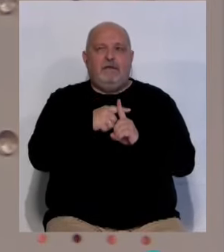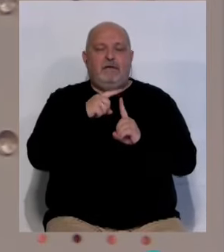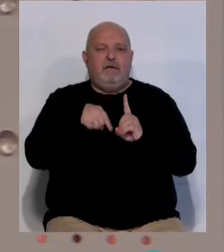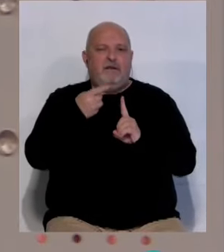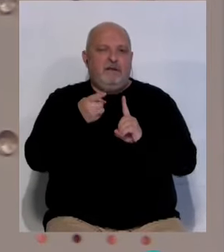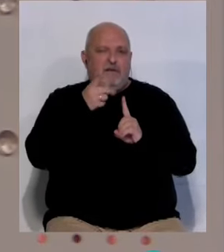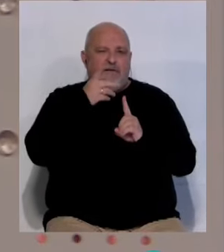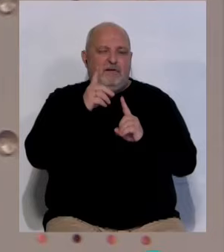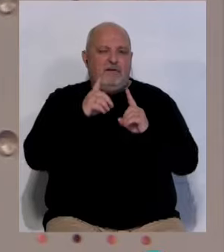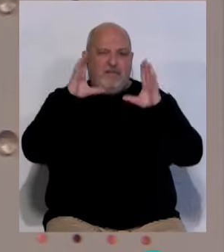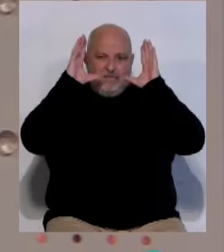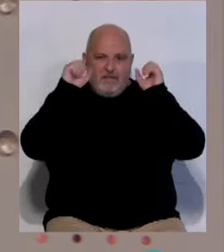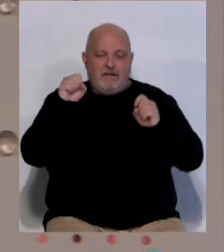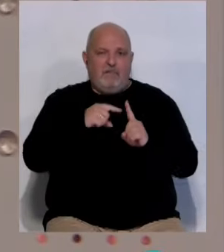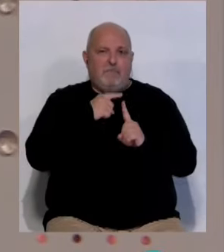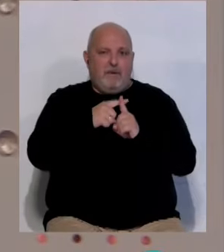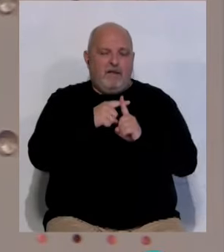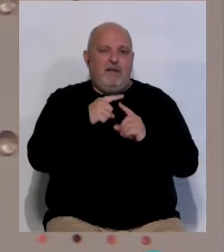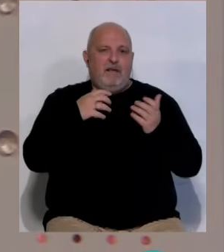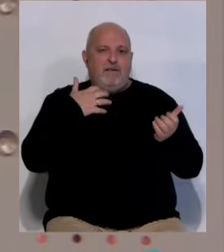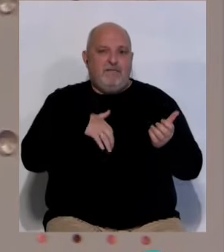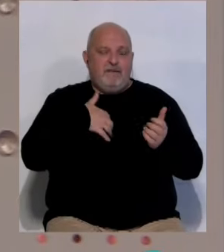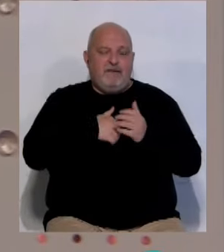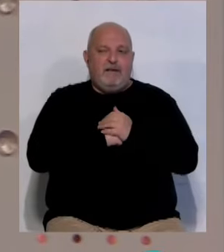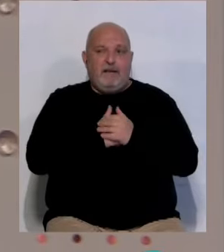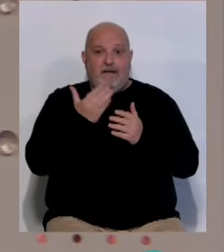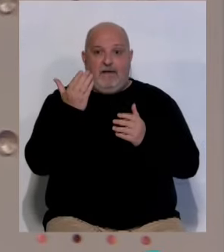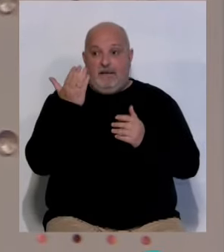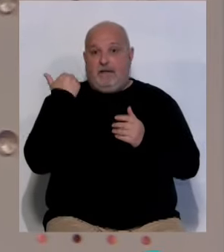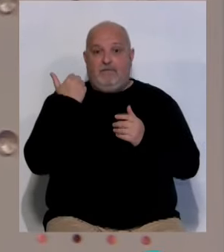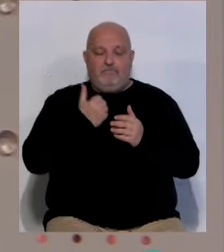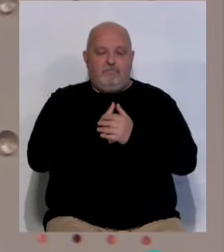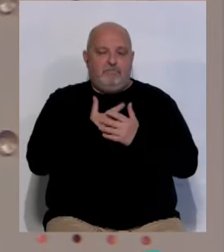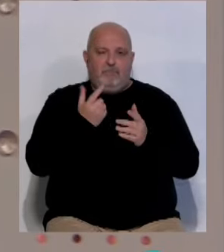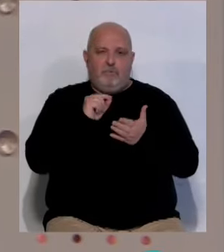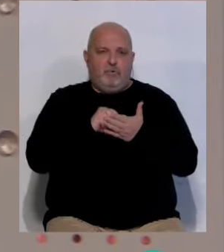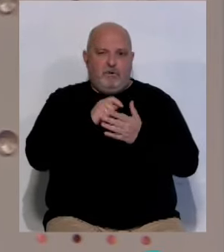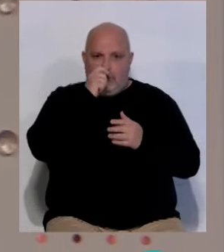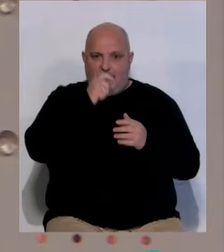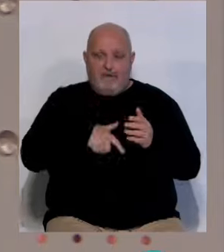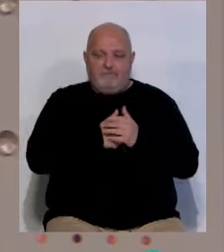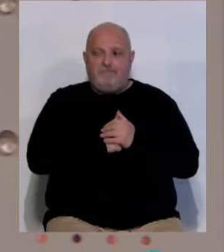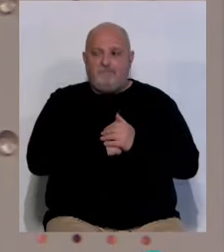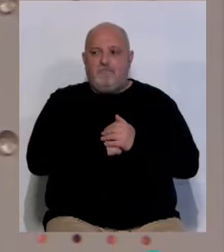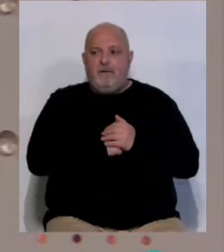victoria del Celta y la victoria del Sevilla pues hace que ese punto sea totalmente insuficiente